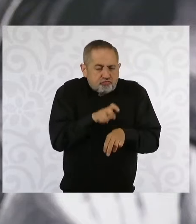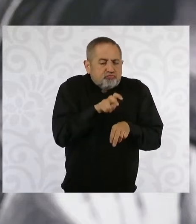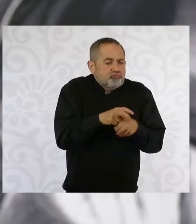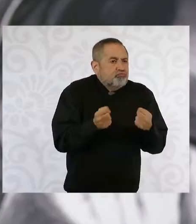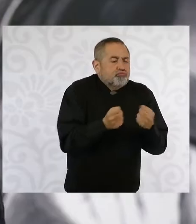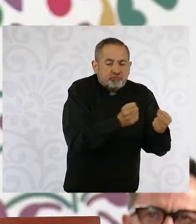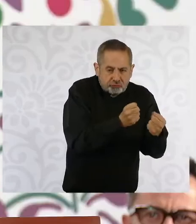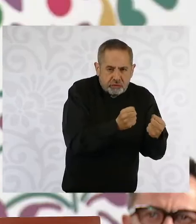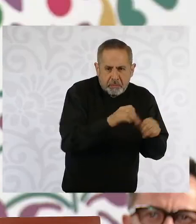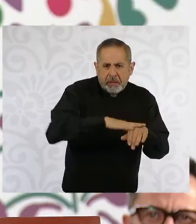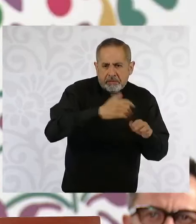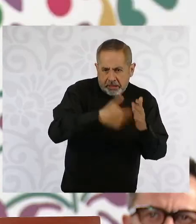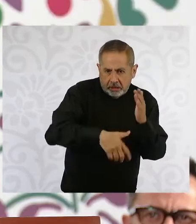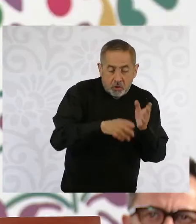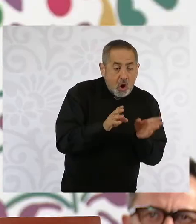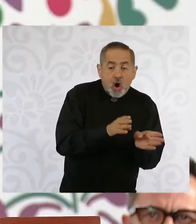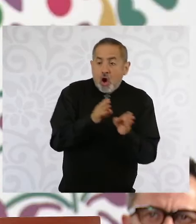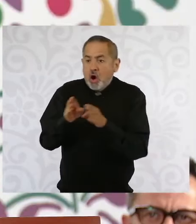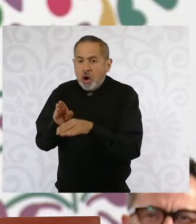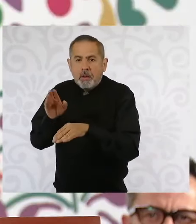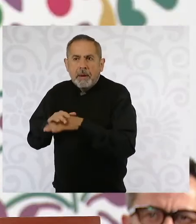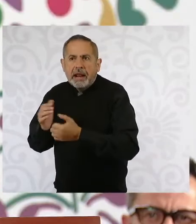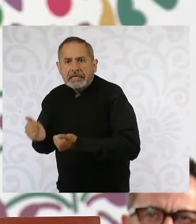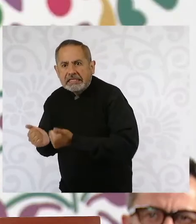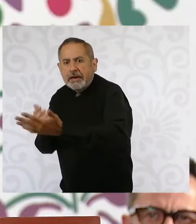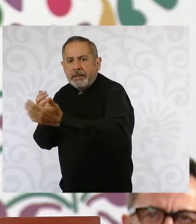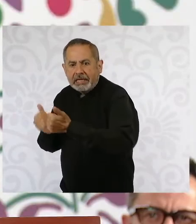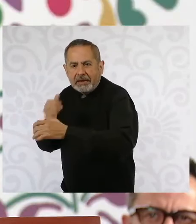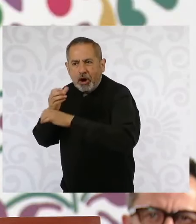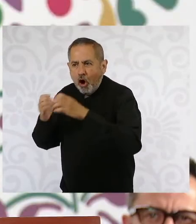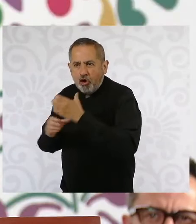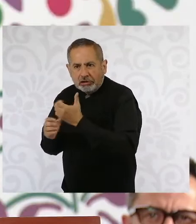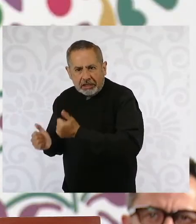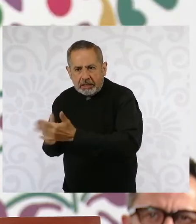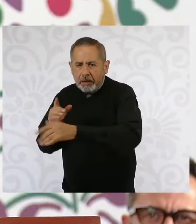tenga un mayor costo será el de envíos de última milla en ese Rango Estamos buscando